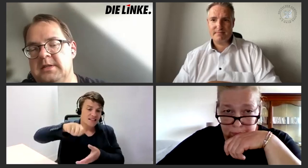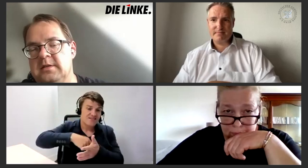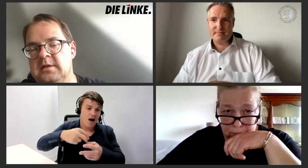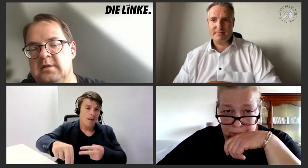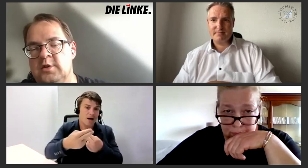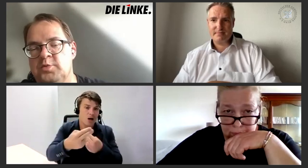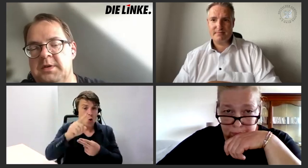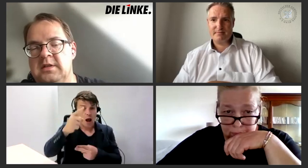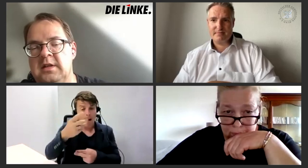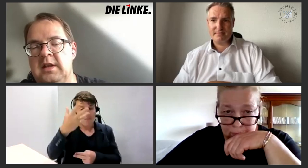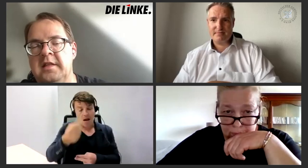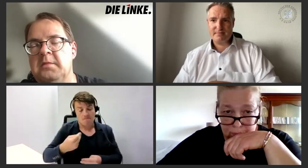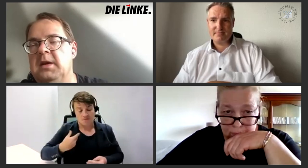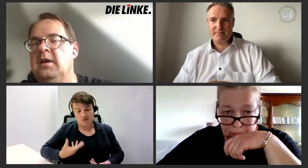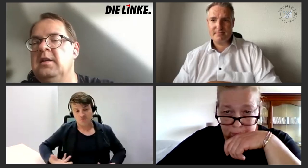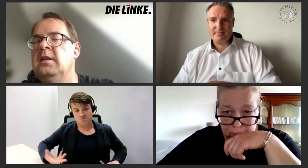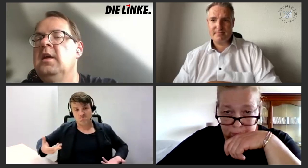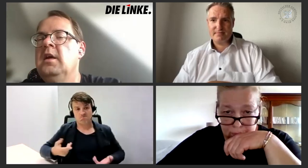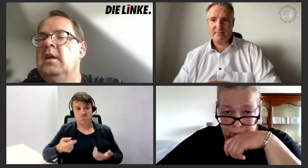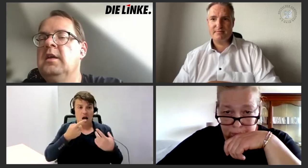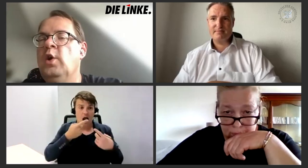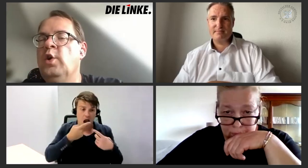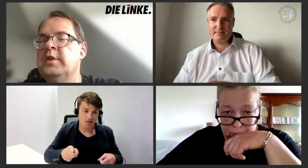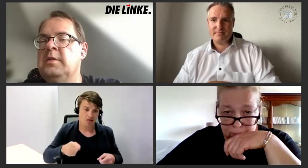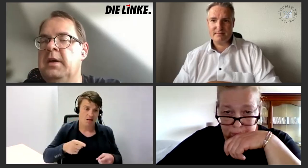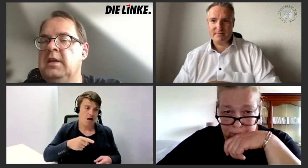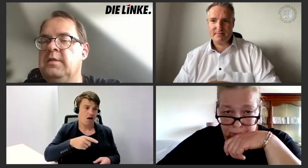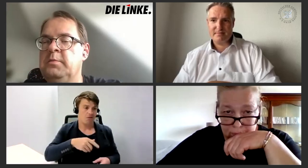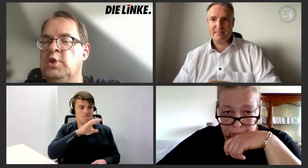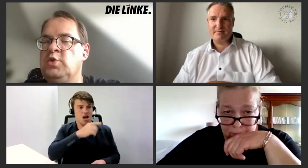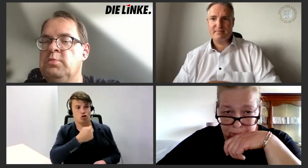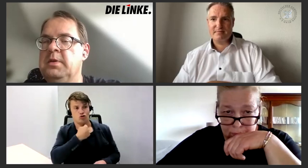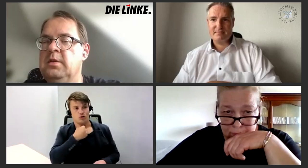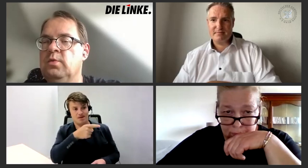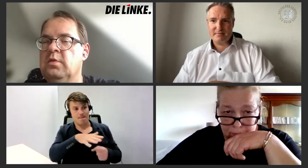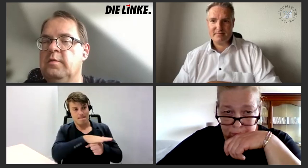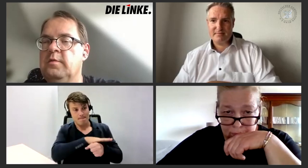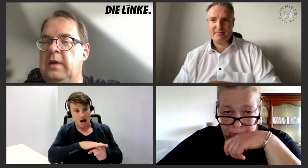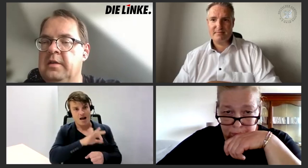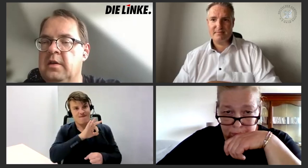Wahlperiode ab Herbst entsprechend dann anderen Mehrheiten, die auch für den Bereich von Menschen